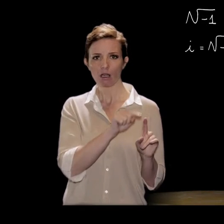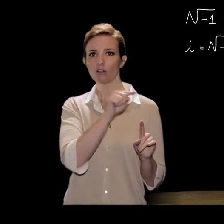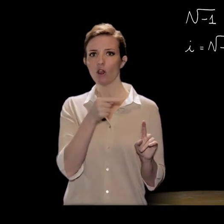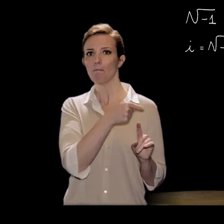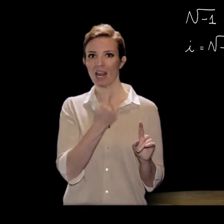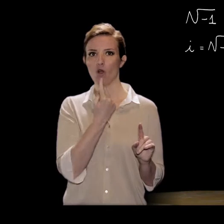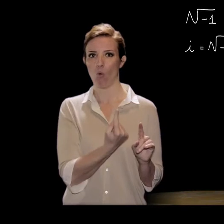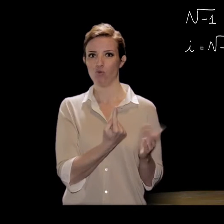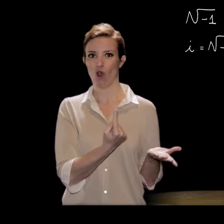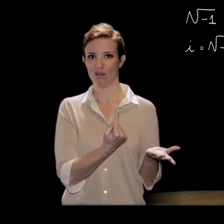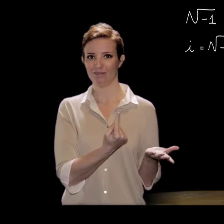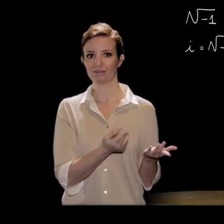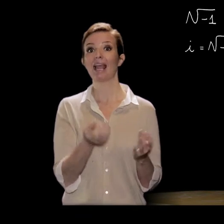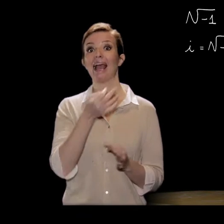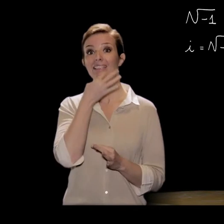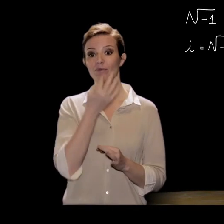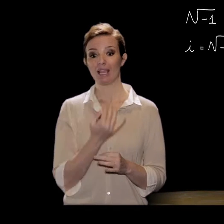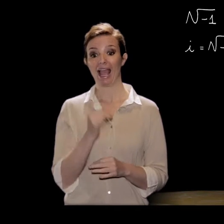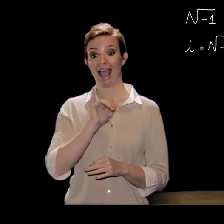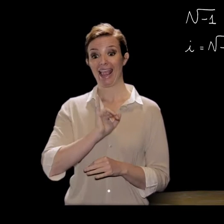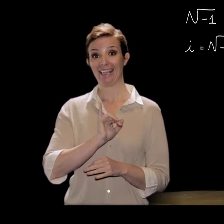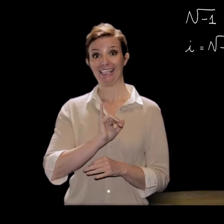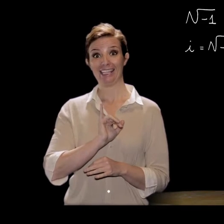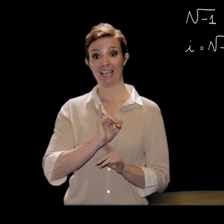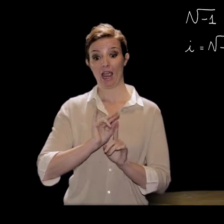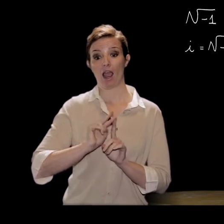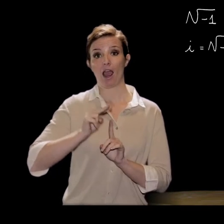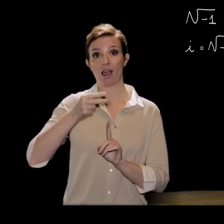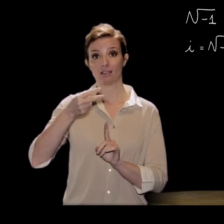Di conseguenza, i² sarà pari a -1.